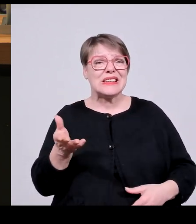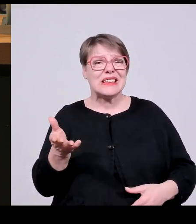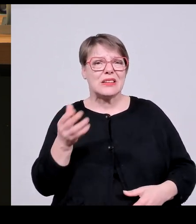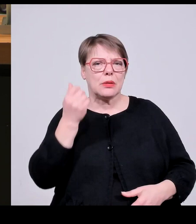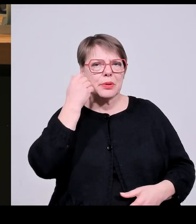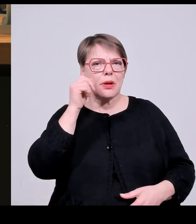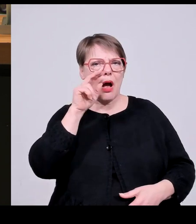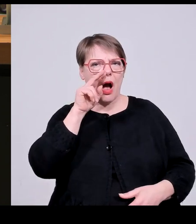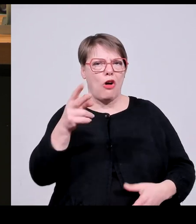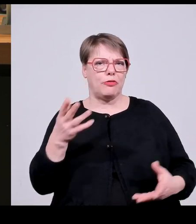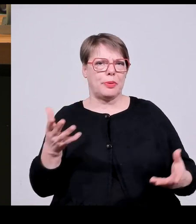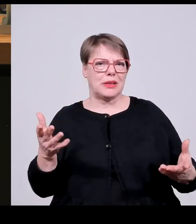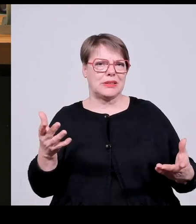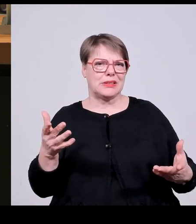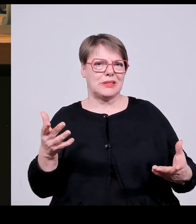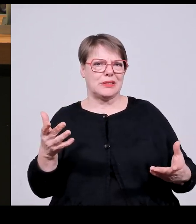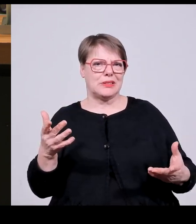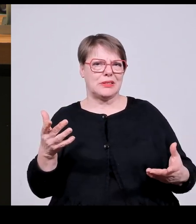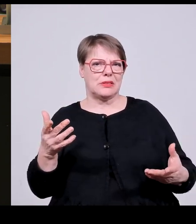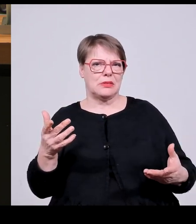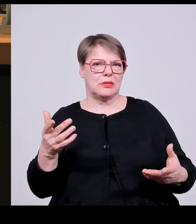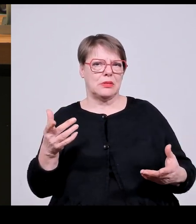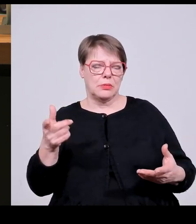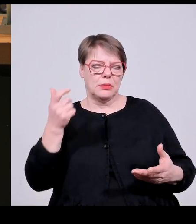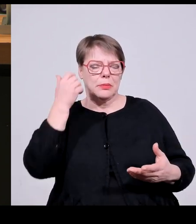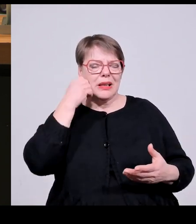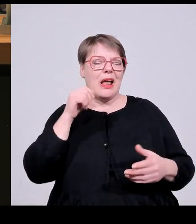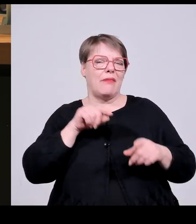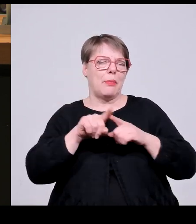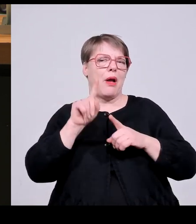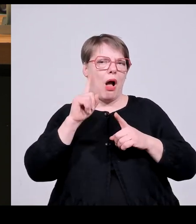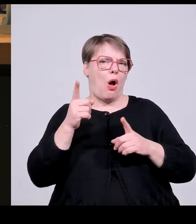wir wollen, dass zügig und rationell gebaut wird.